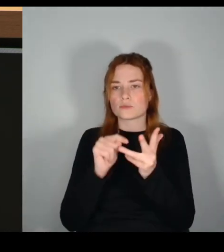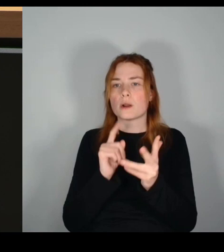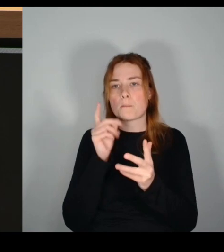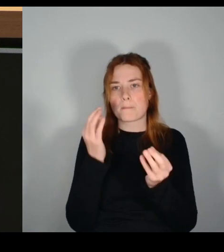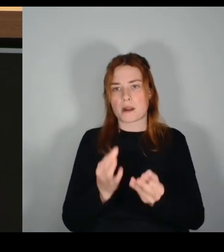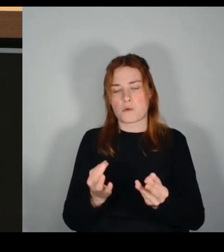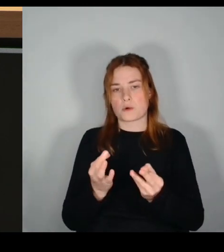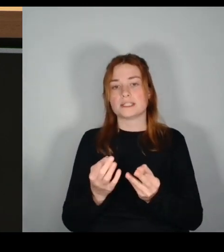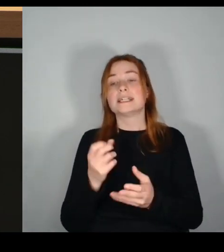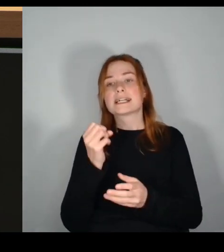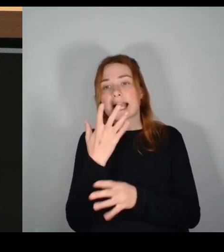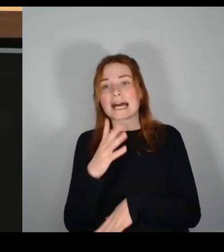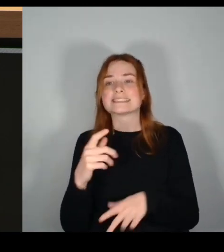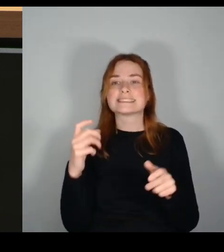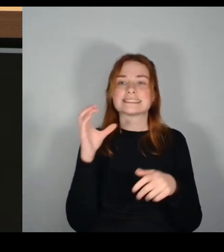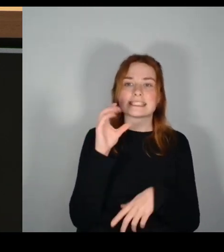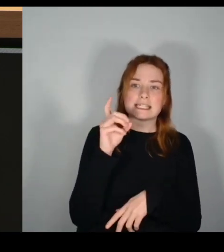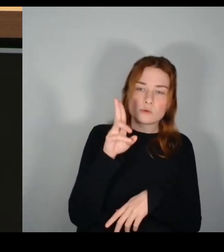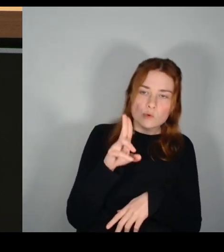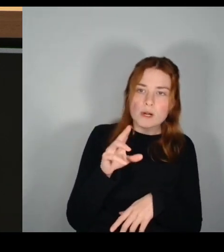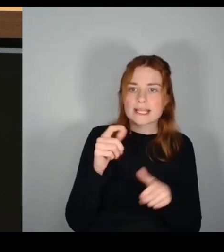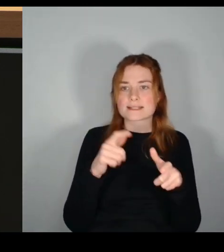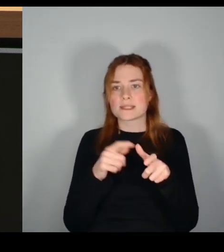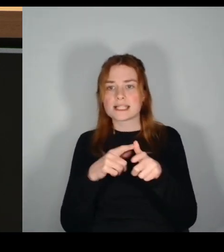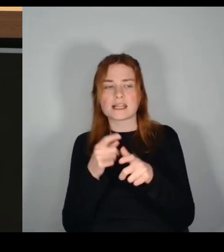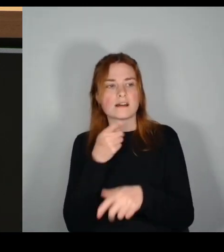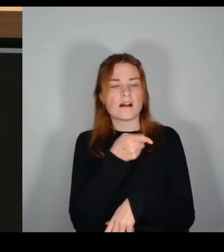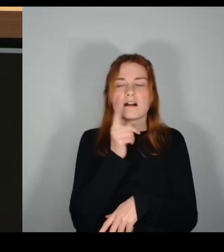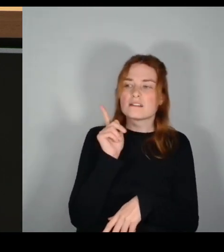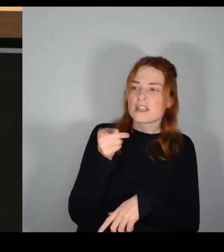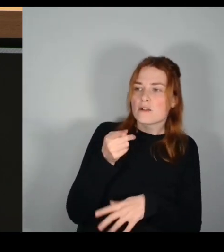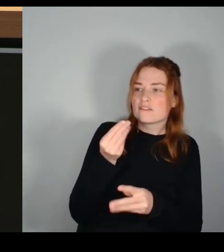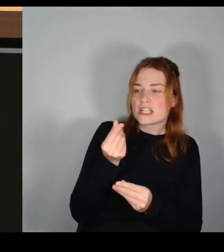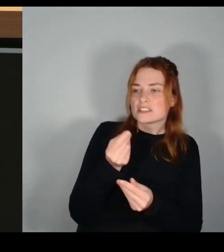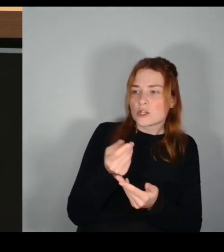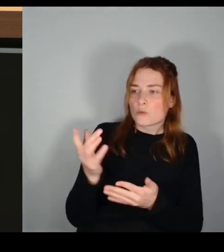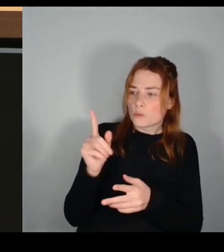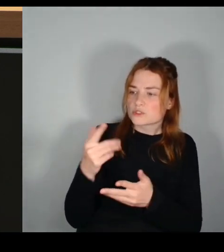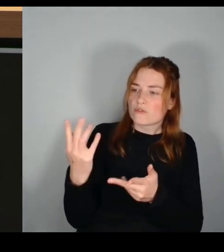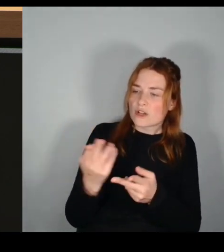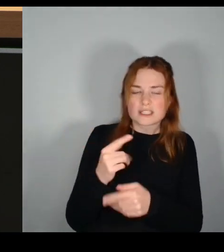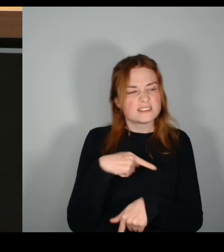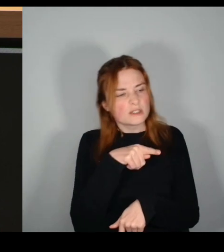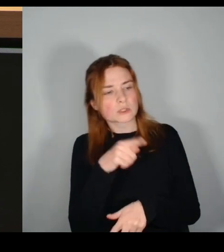sich um die Finanzierung kümmern. Ich appelliere an Sie in Regierungsverantwortung Lassen Sie die Bewohnerinnen die vom